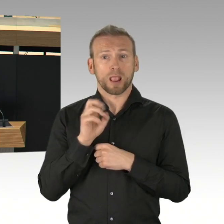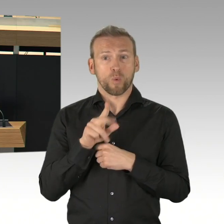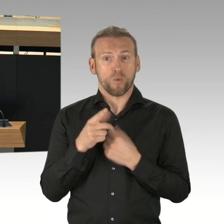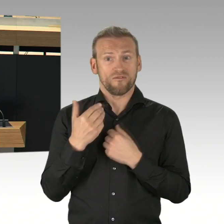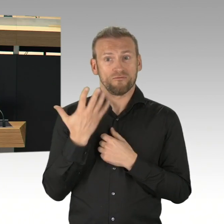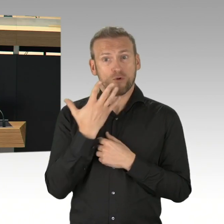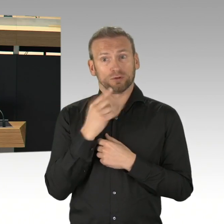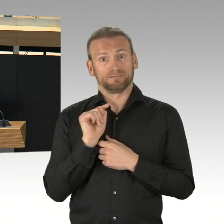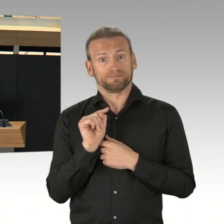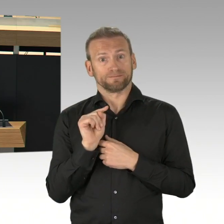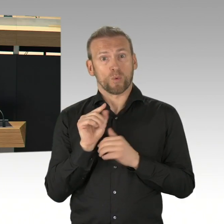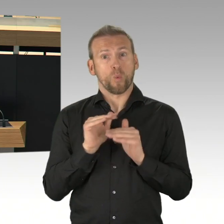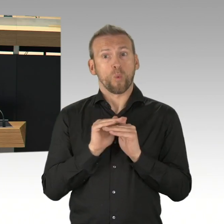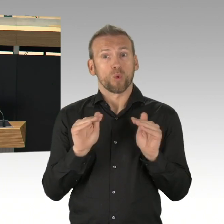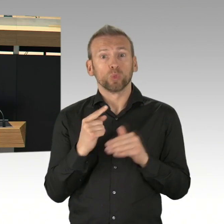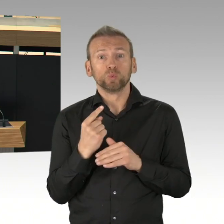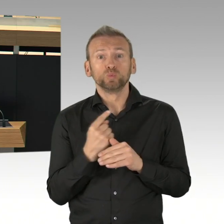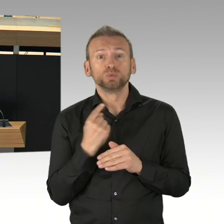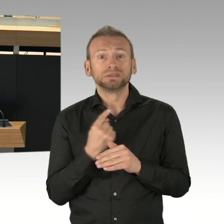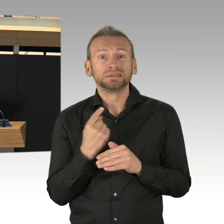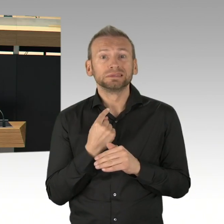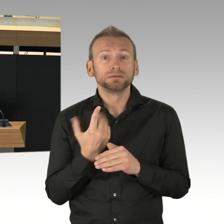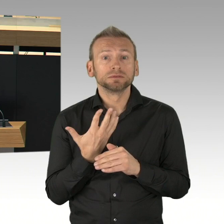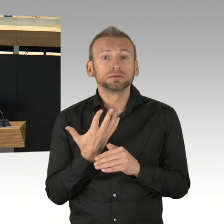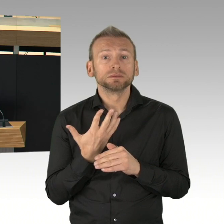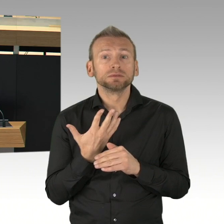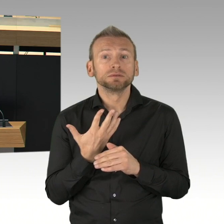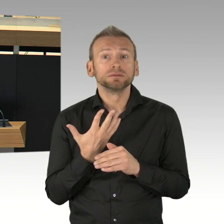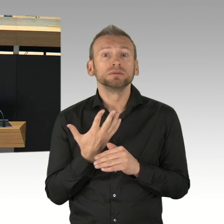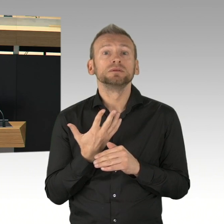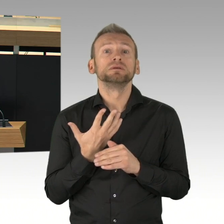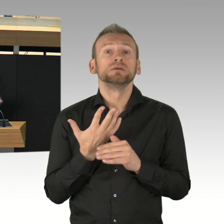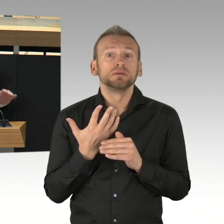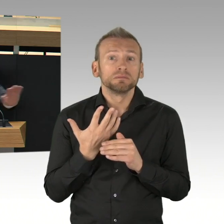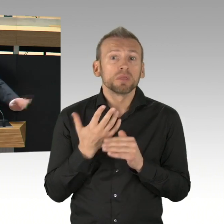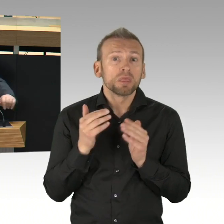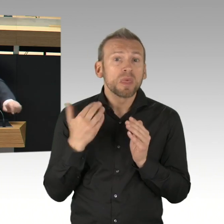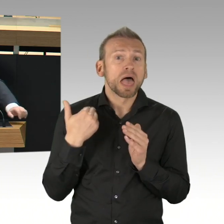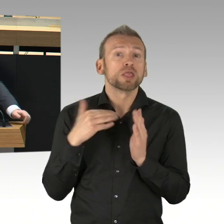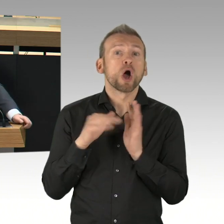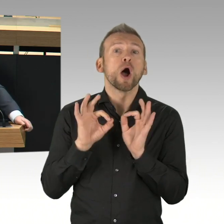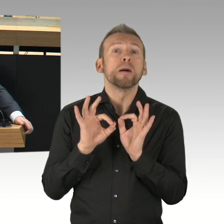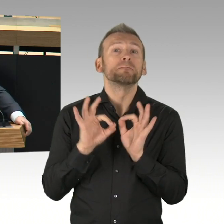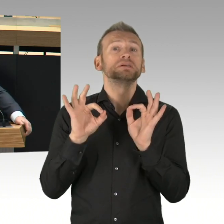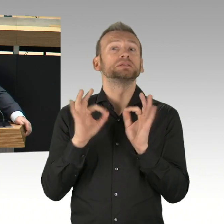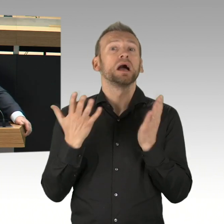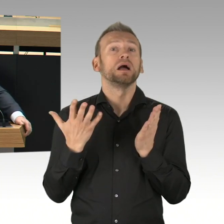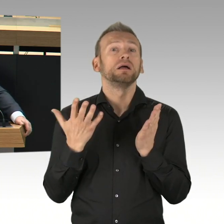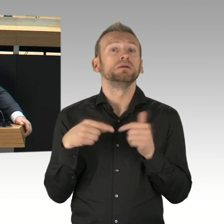das ist einfach Zwangsgesetz und dann wollen Sie Menschen verteidigen, das finde ich absolut löblich, das finde ich auch richtig, aber das können Sie einfach nicht,